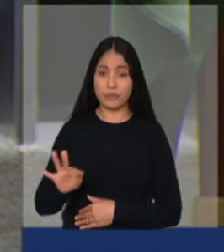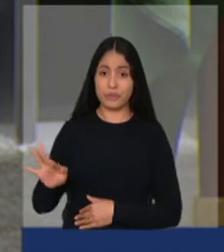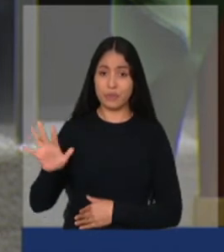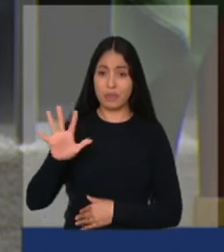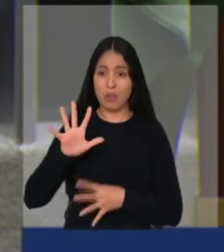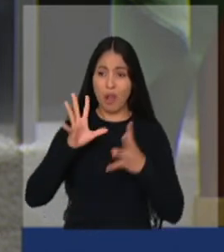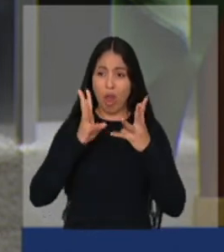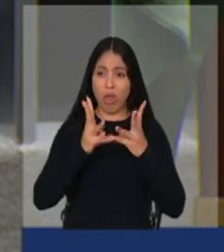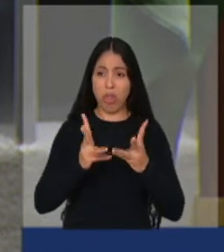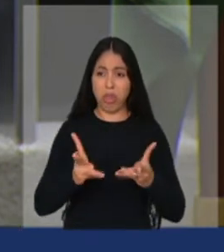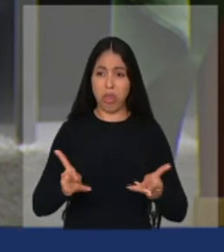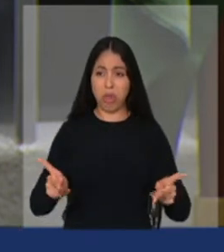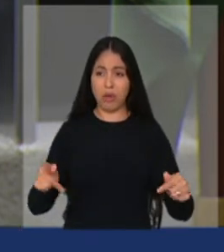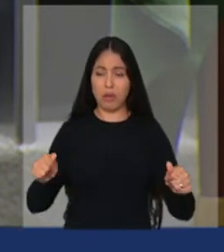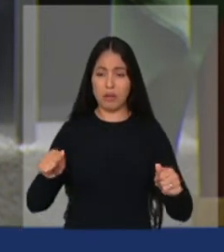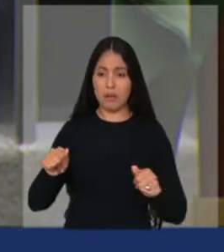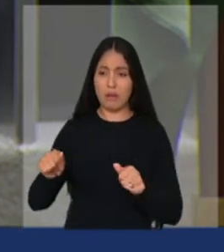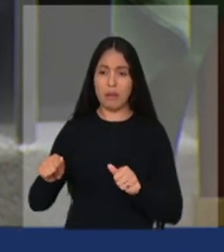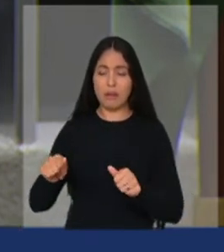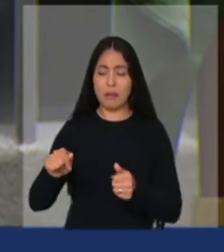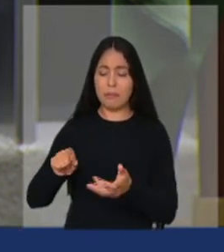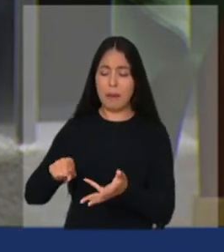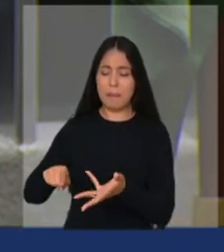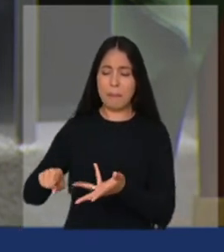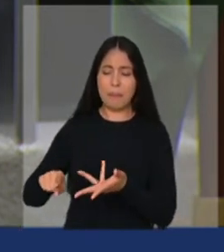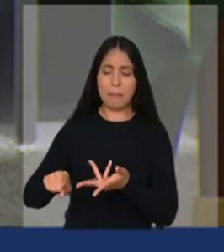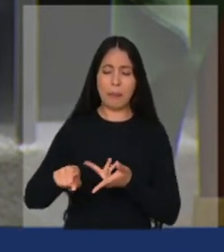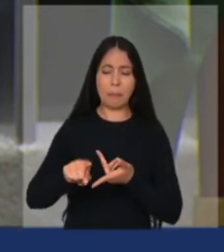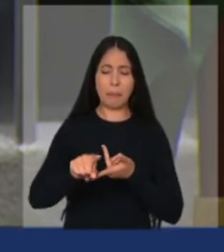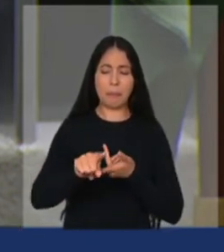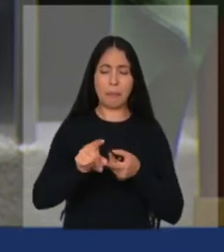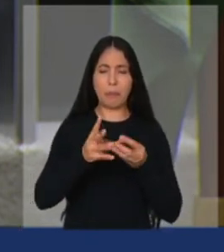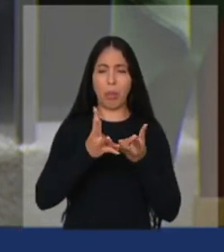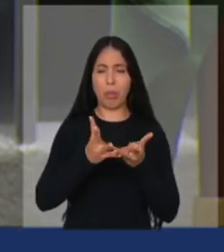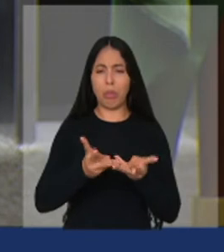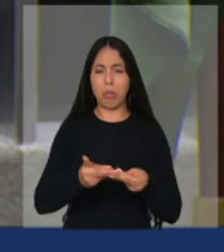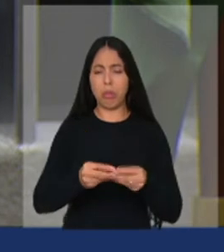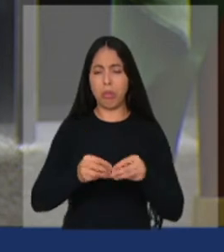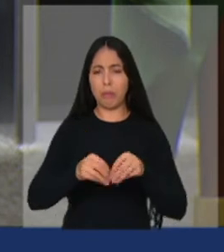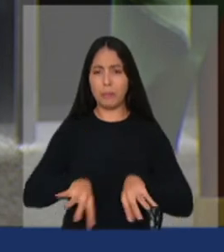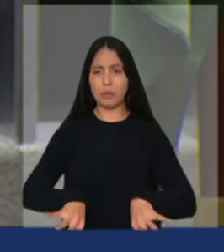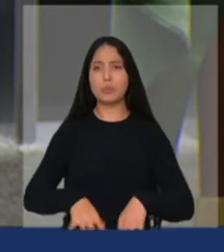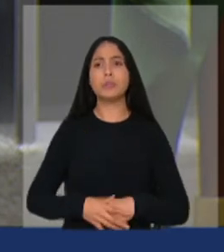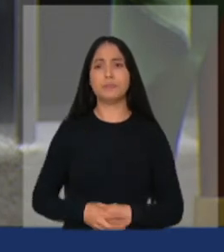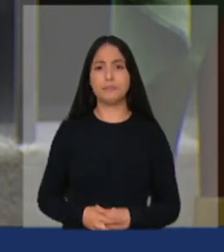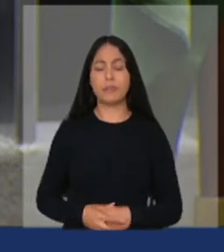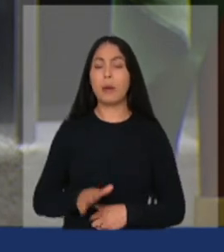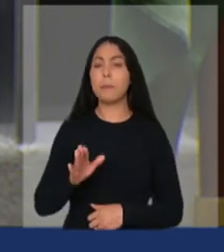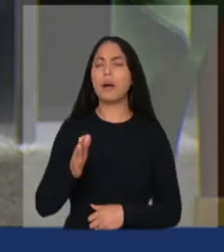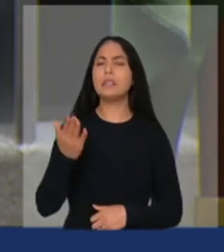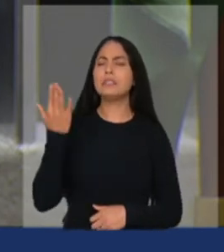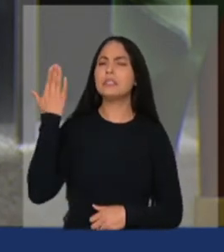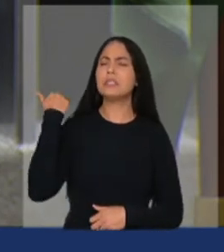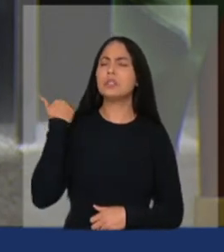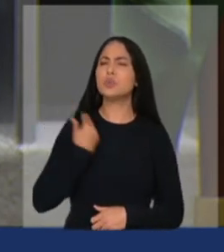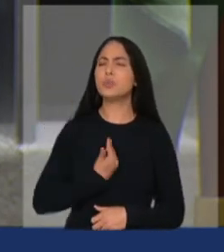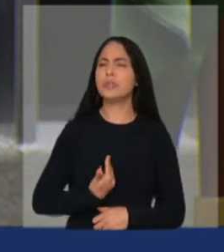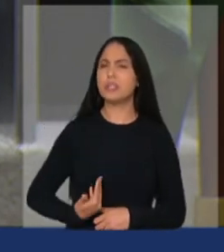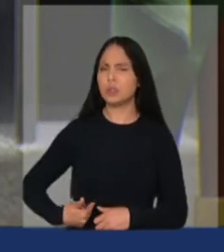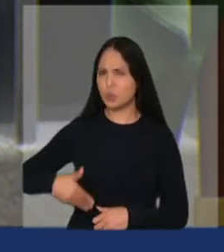SABE, E SE ESTUDOU QUE HÁ UNS ANOS ERA CONSIDERADO REGIÃO PROBLEMA, E HOJE, A GENTE VIU, A GENTE TESTEMUNHOU QUE COM INVESTIMENTO, COM POLÍTICA